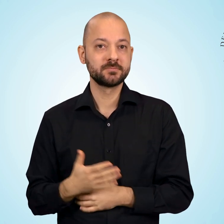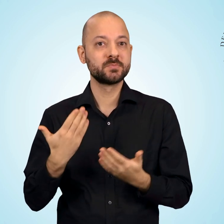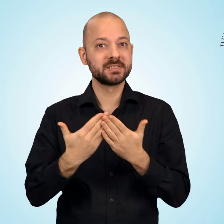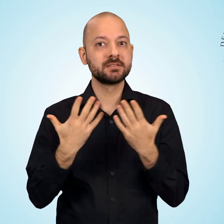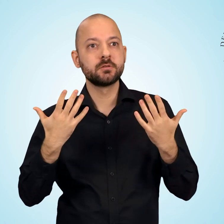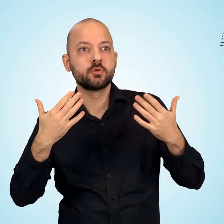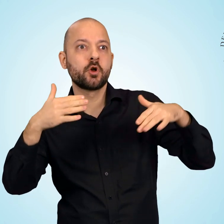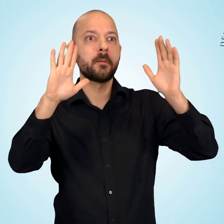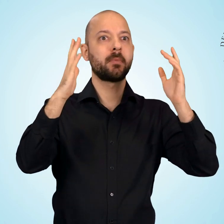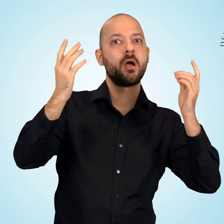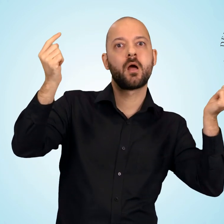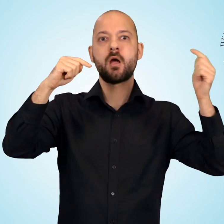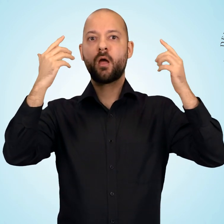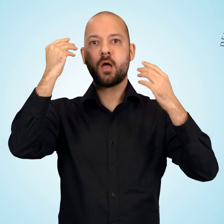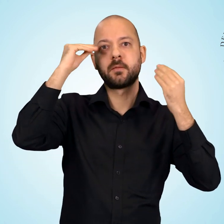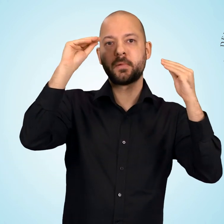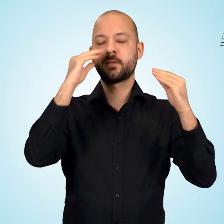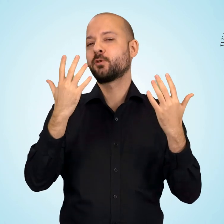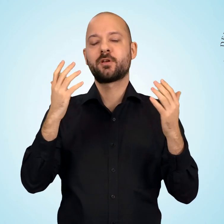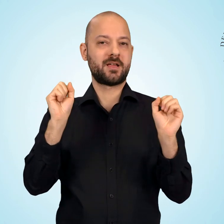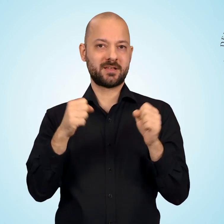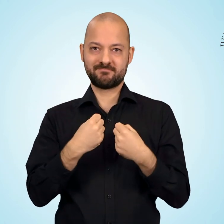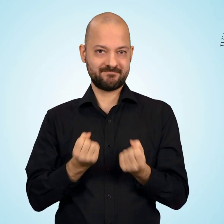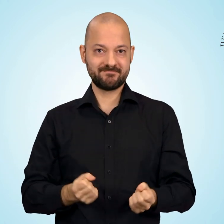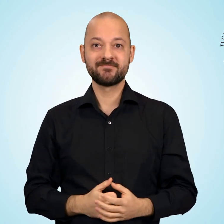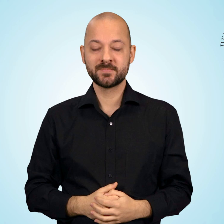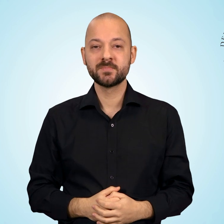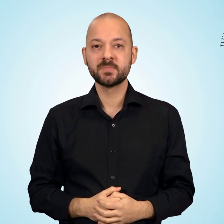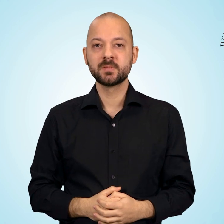Deswegen können keine weiteren Anmeldungen mehr entgegengenommen werden.